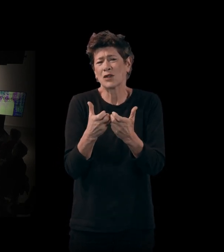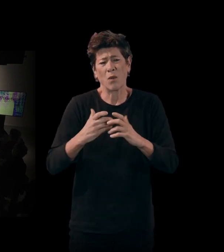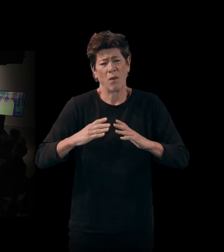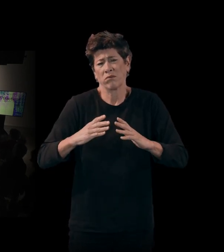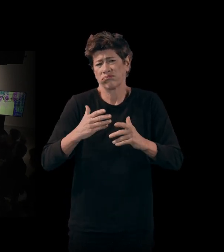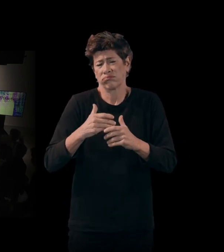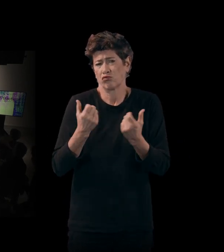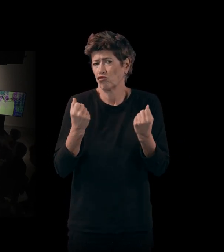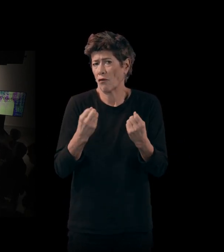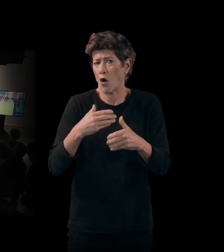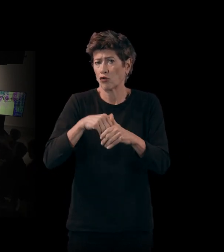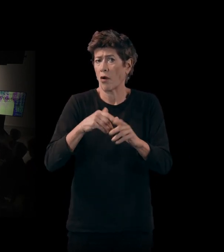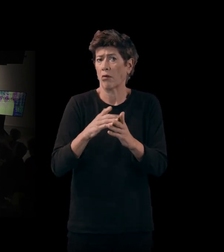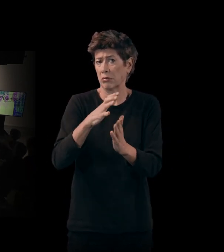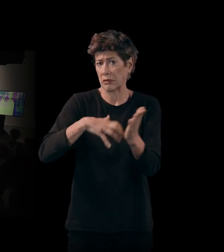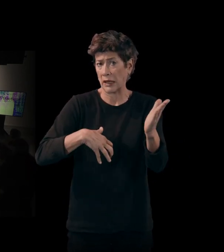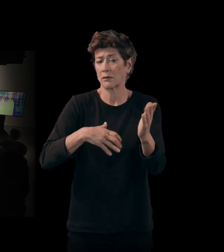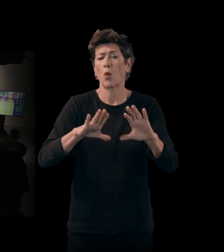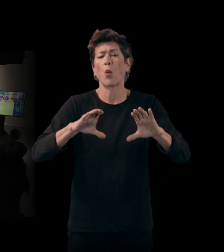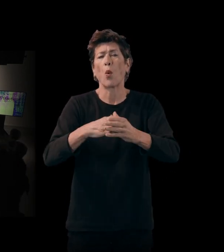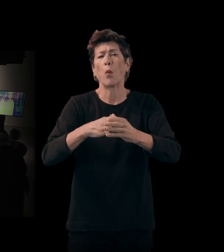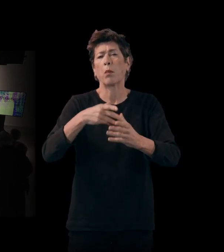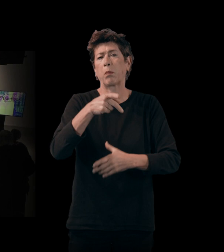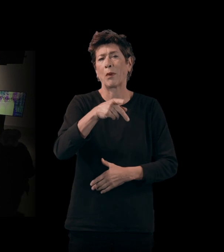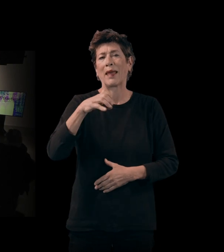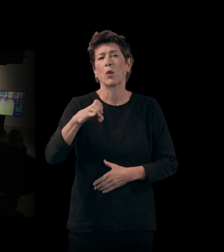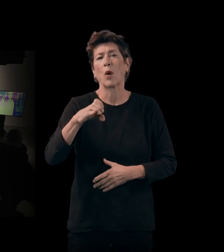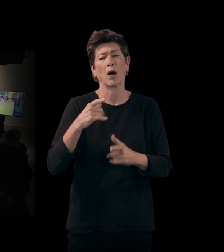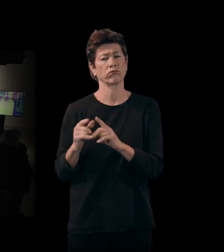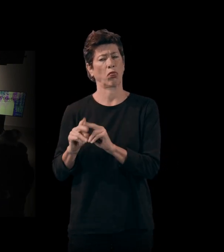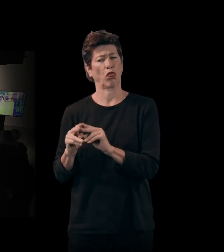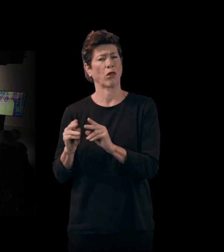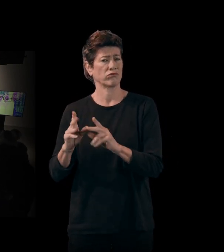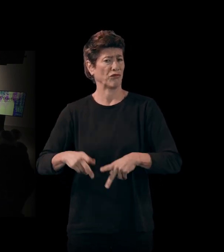dans le texte. Mais les Paul Éluard, alors, en plus, il y avait une biographie rapide de Paul Eluard lui-même tout à l'heure,